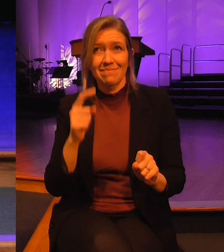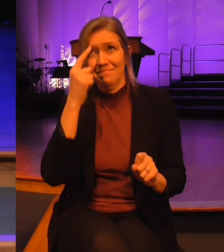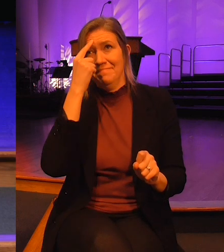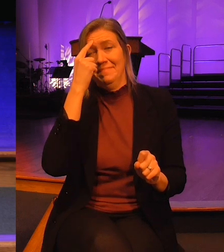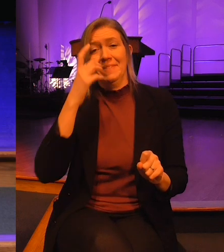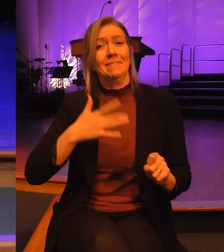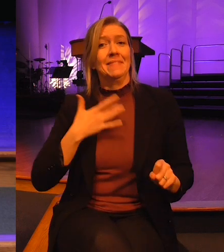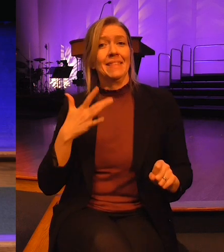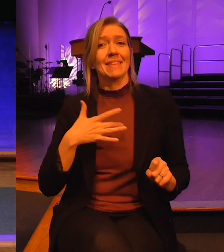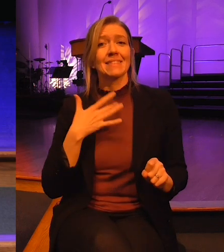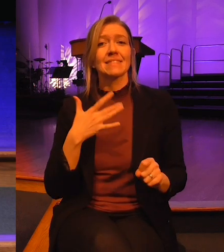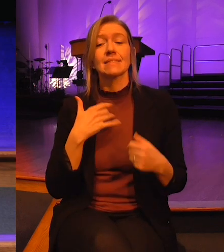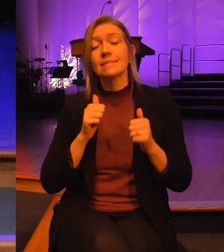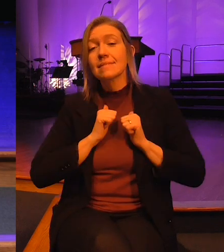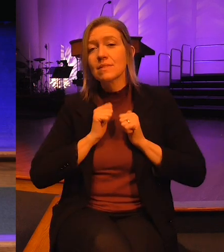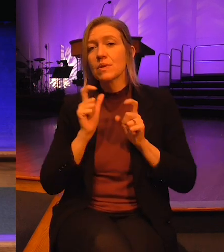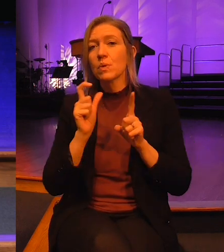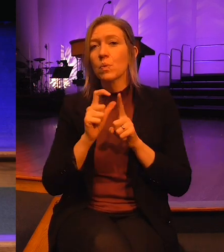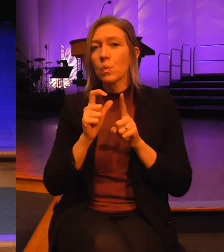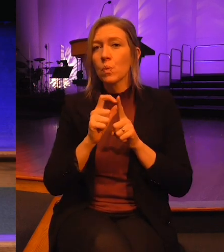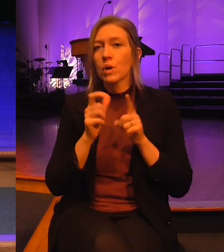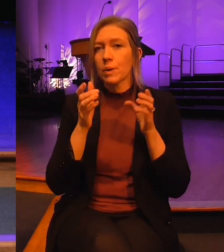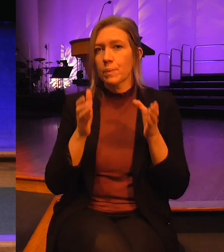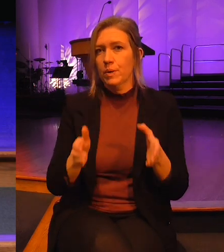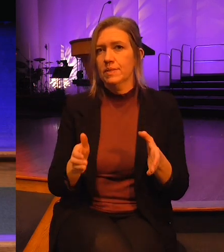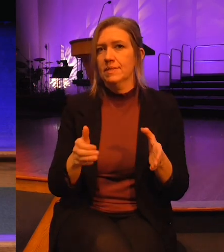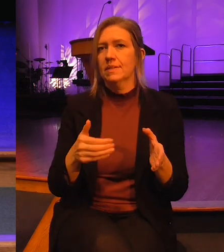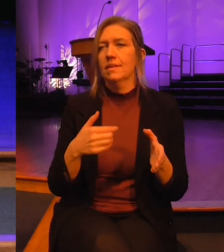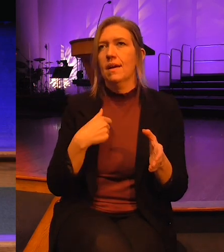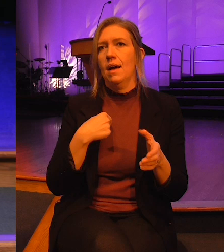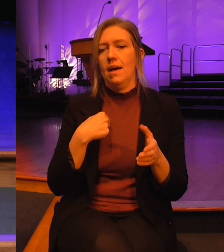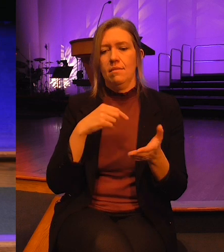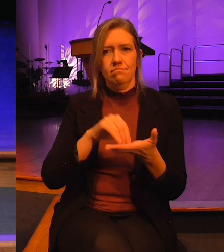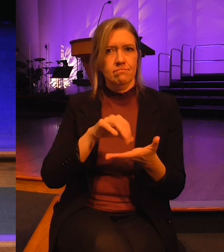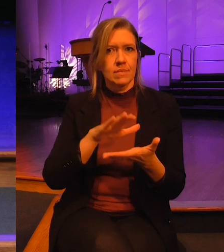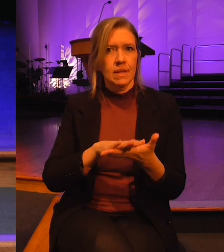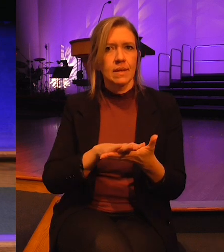así que recibí una declaración guía que decía así en contacto, sentimiento y paso